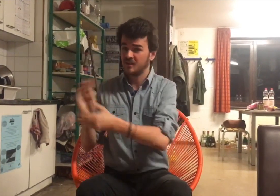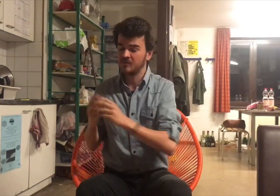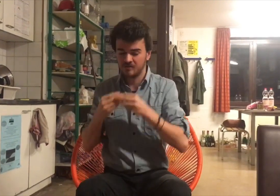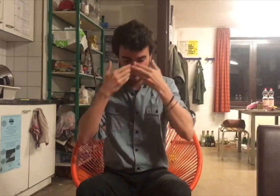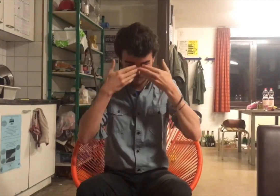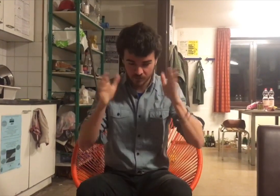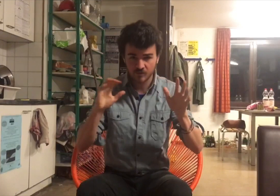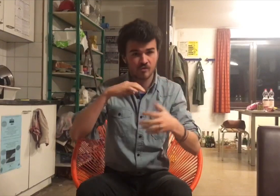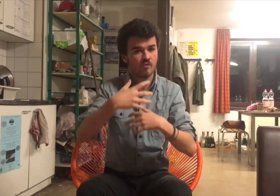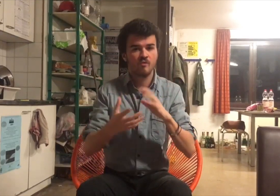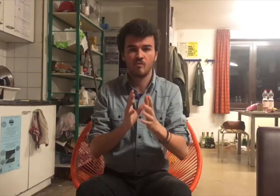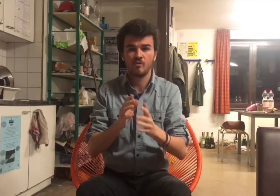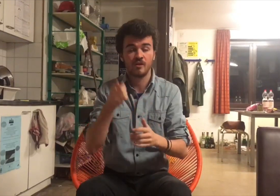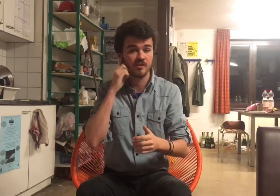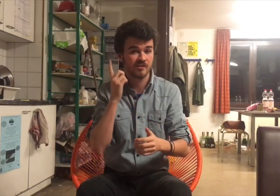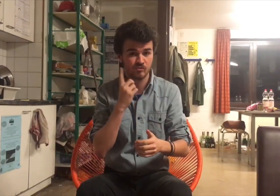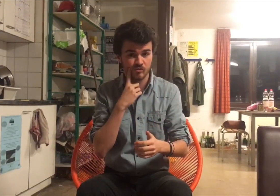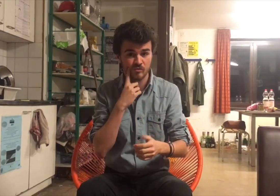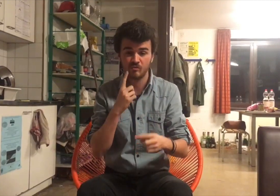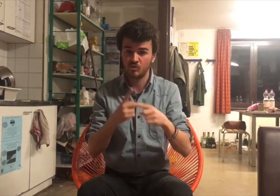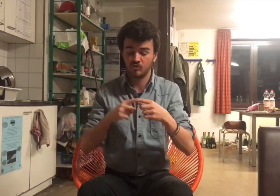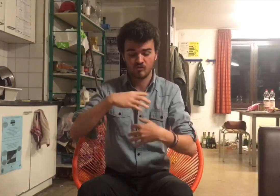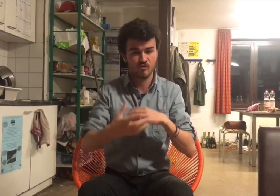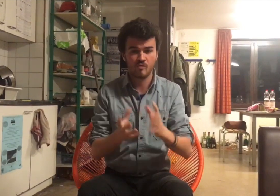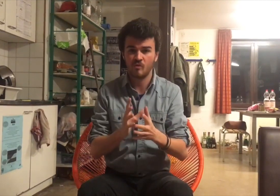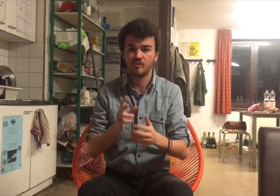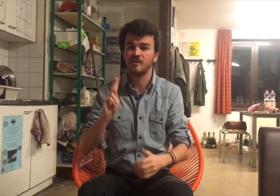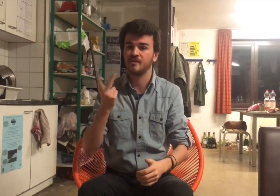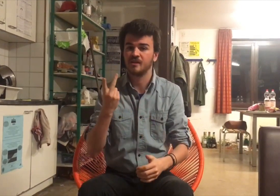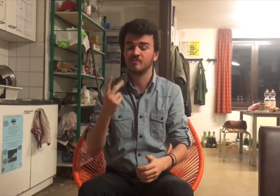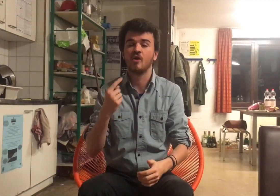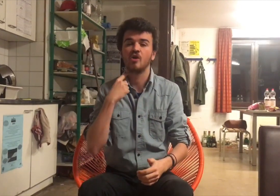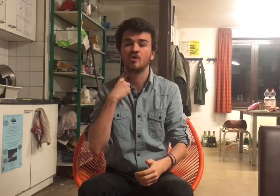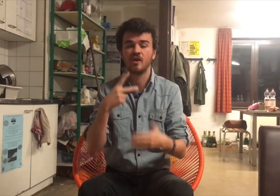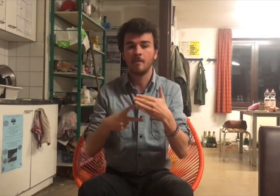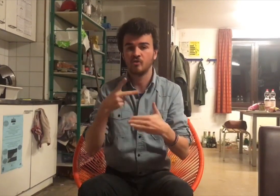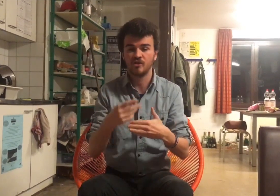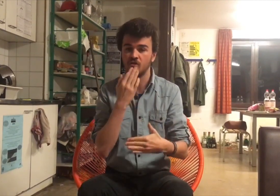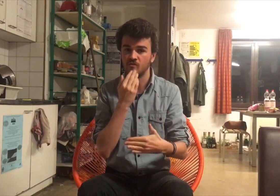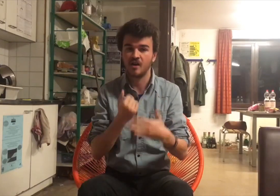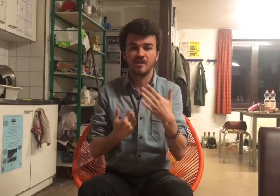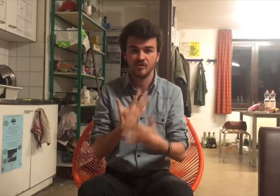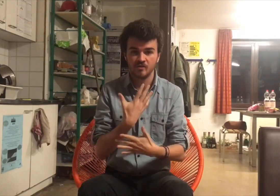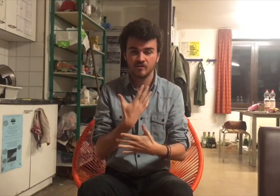Le Kap Signes m'a ouvert au monde des sourds et au monde des KAP's, kots-à-projet, à Louvain-la-Neuve.